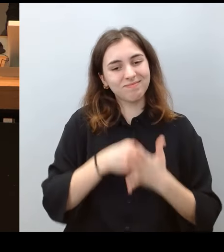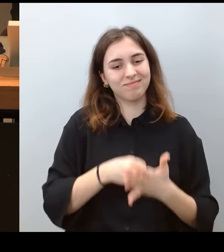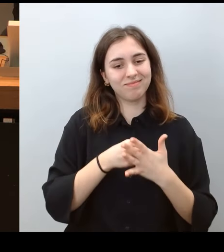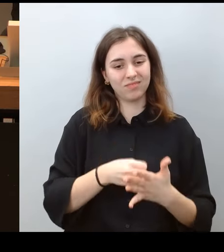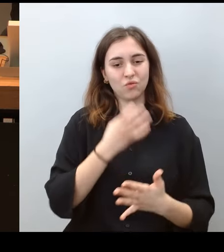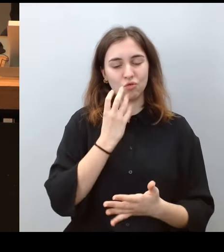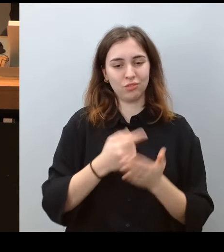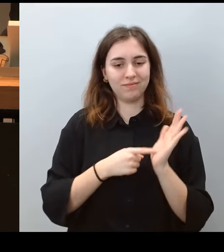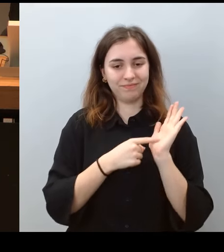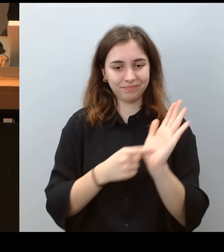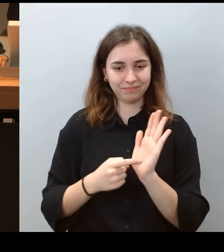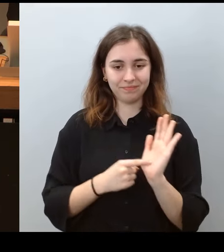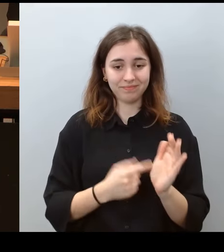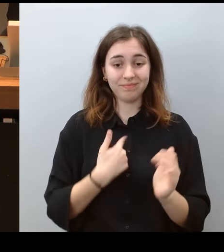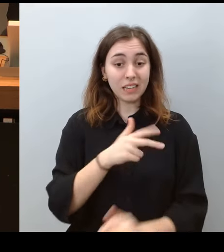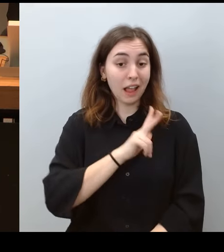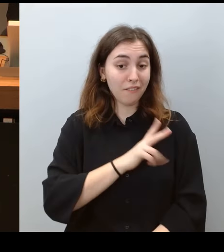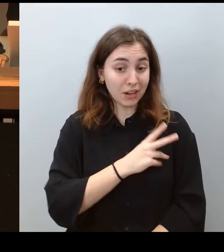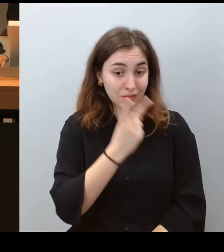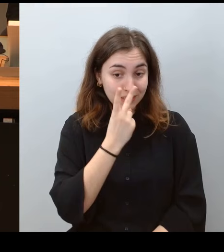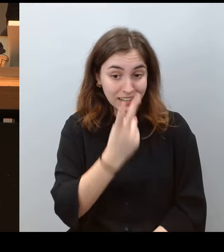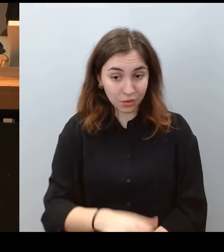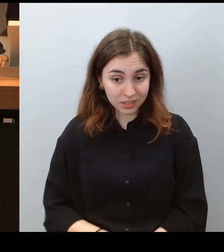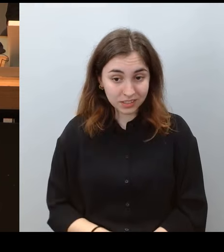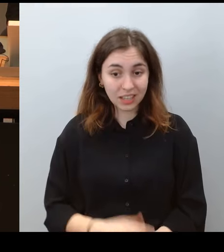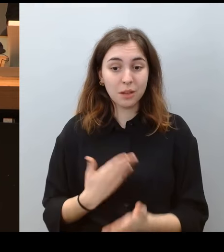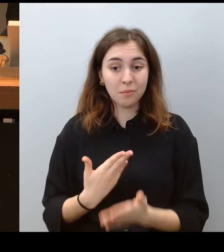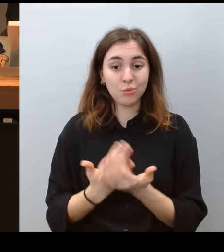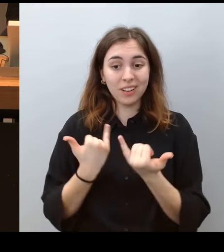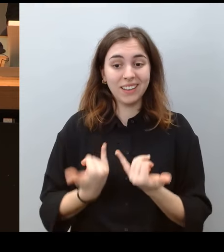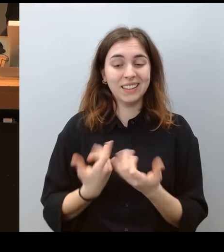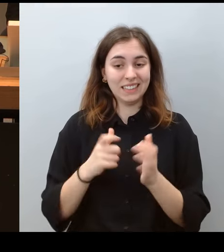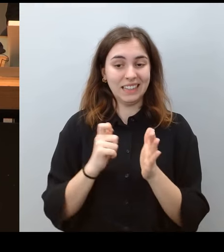Forderungen wegen Fahrens ohne Ticket durch die S Bahn Berlin GmbH und die